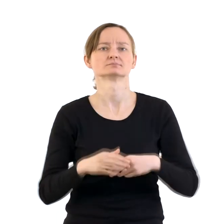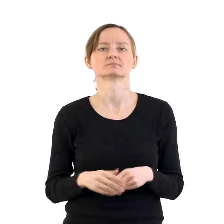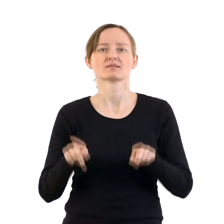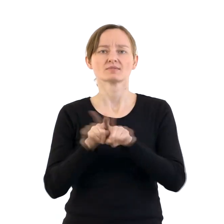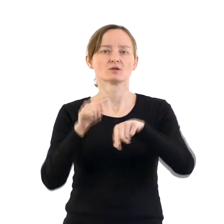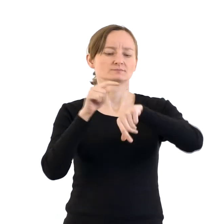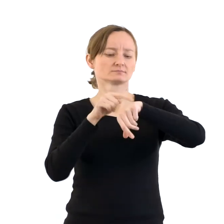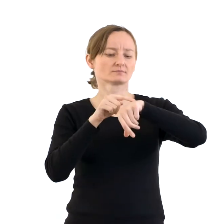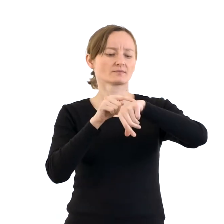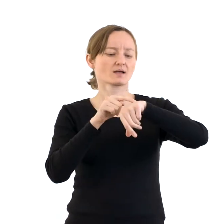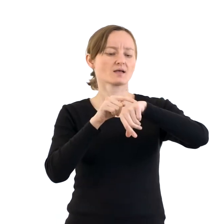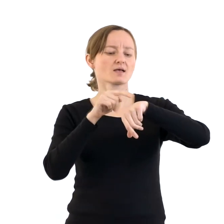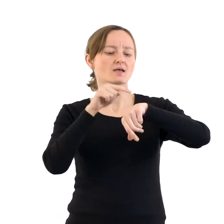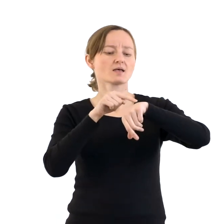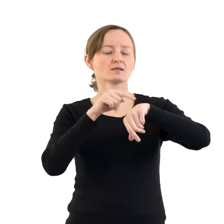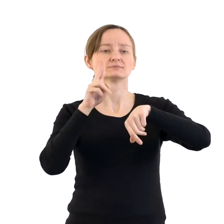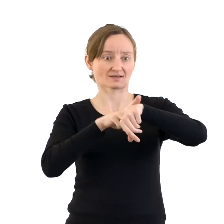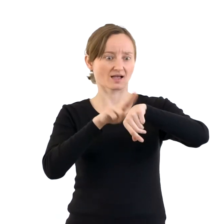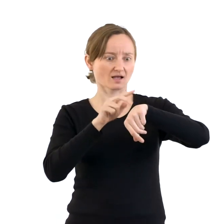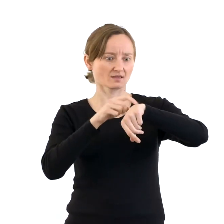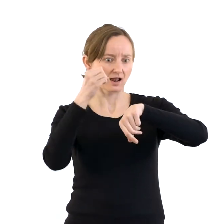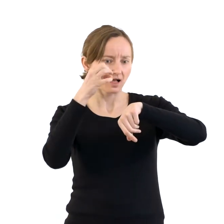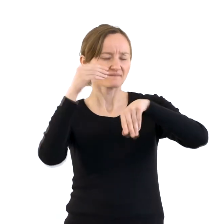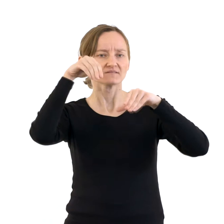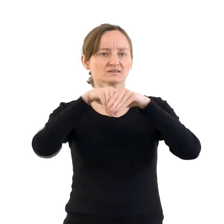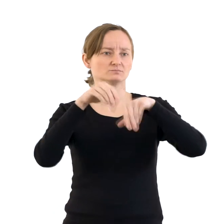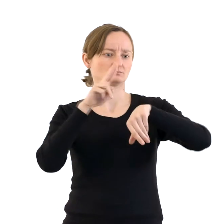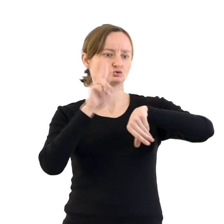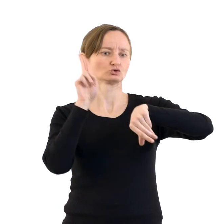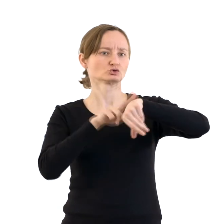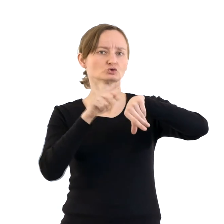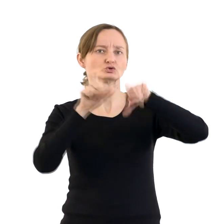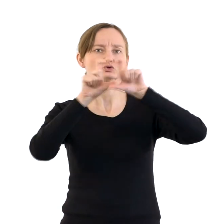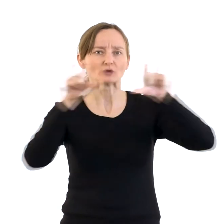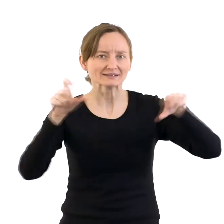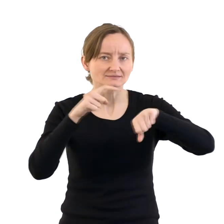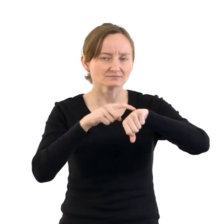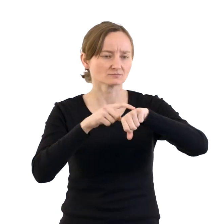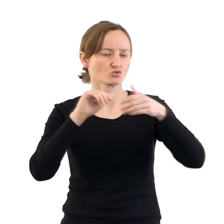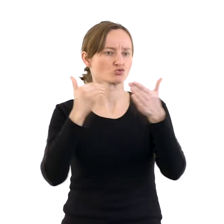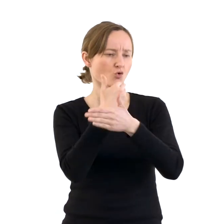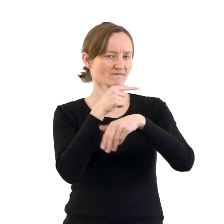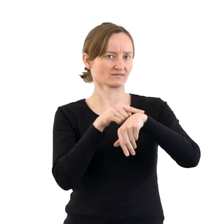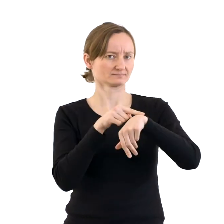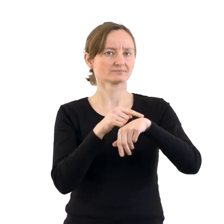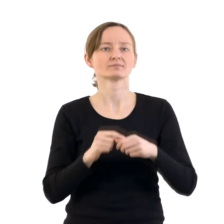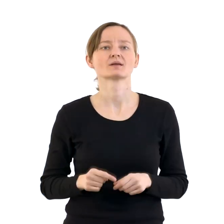fizycznych cech produktu (np. budzik alarmowy na czas)